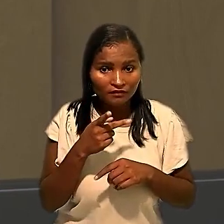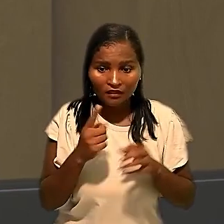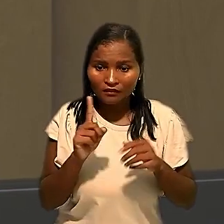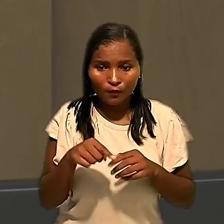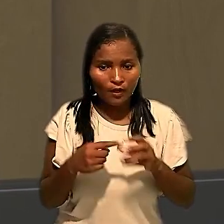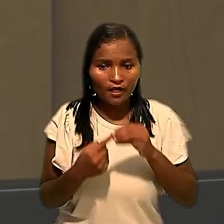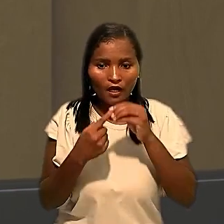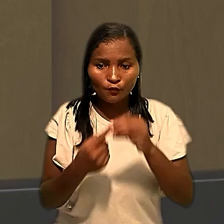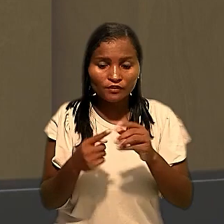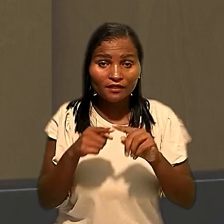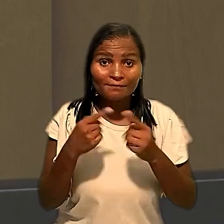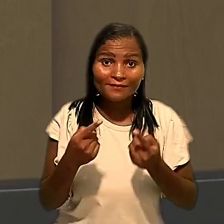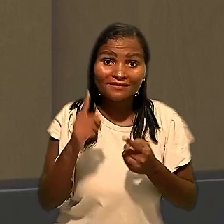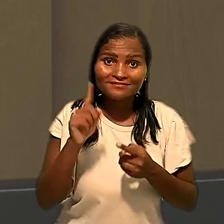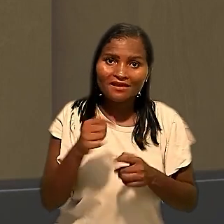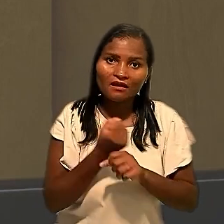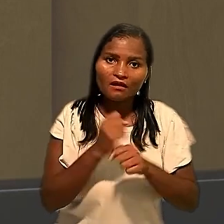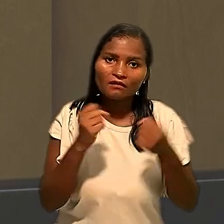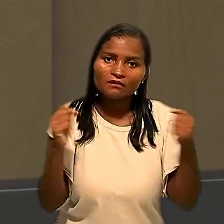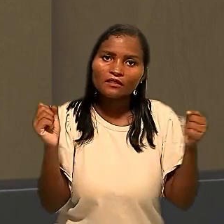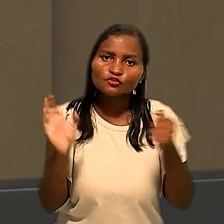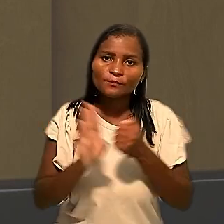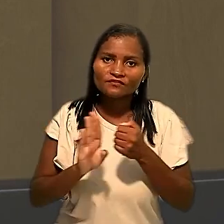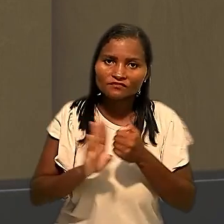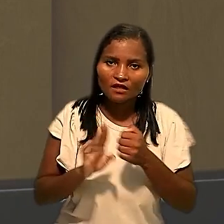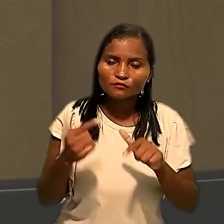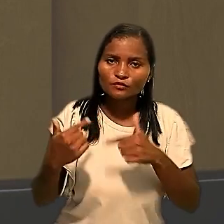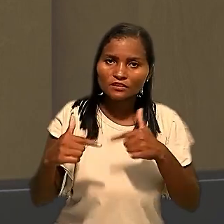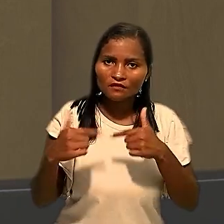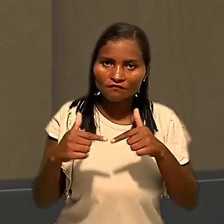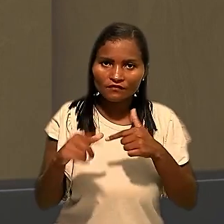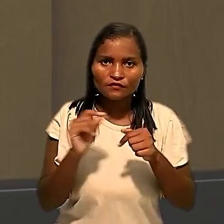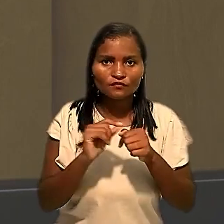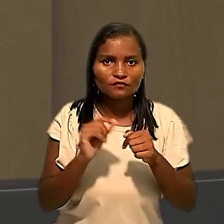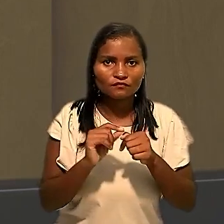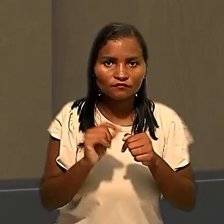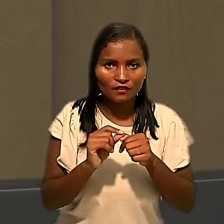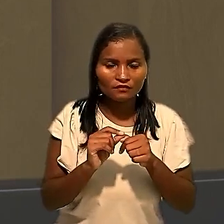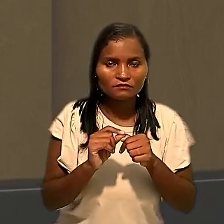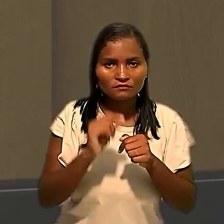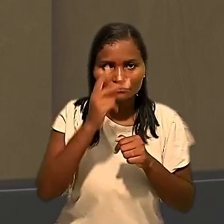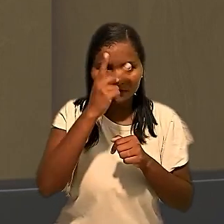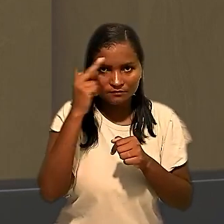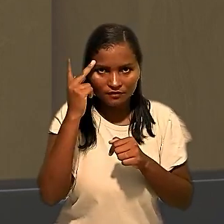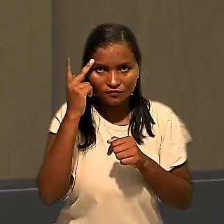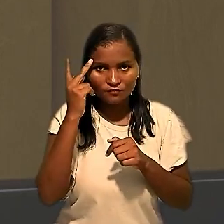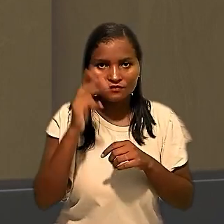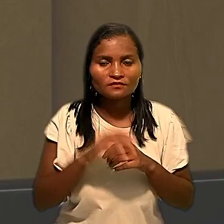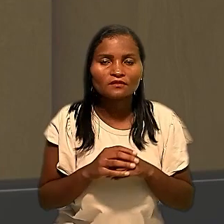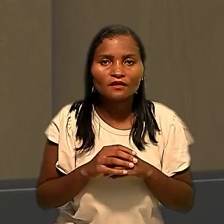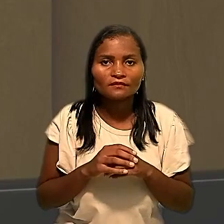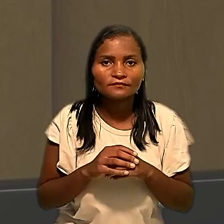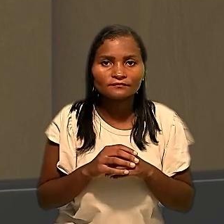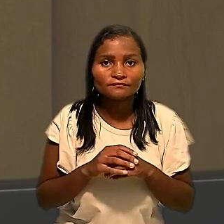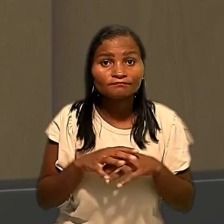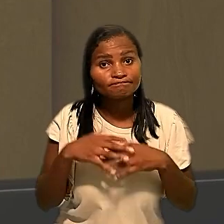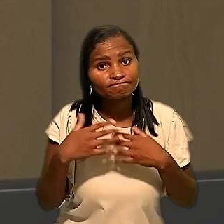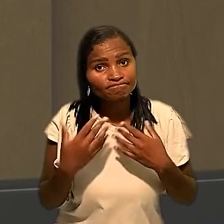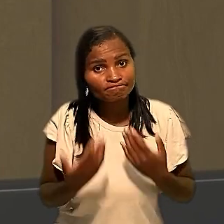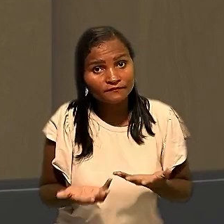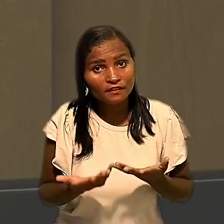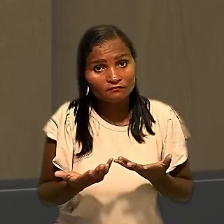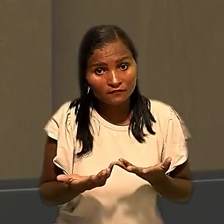era a grande beneficiária dos serviços executados pelos autores. Delineadas as premissas fáticas